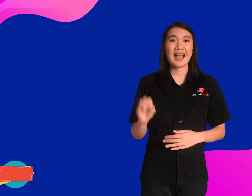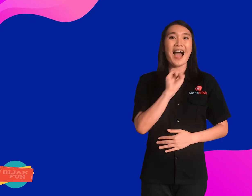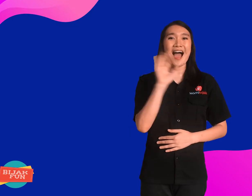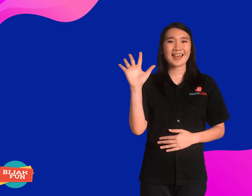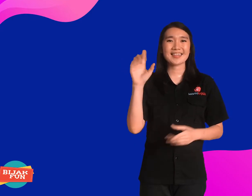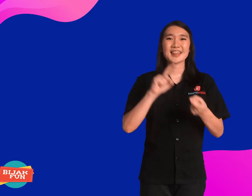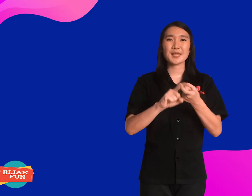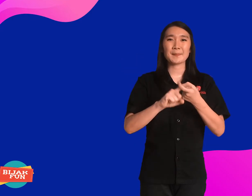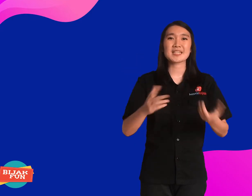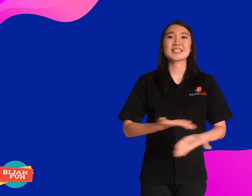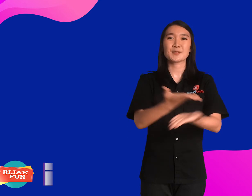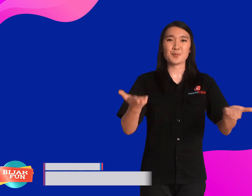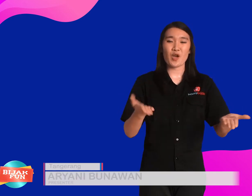Halo teman-teman semua.